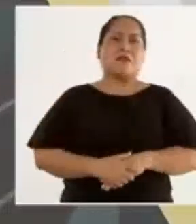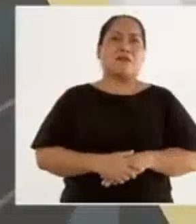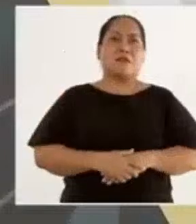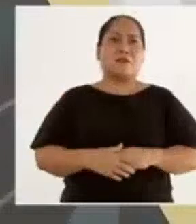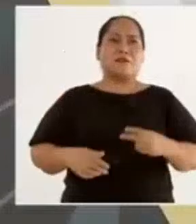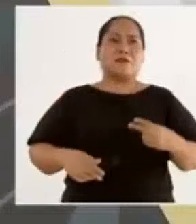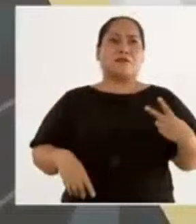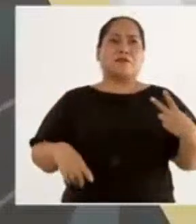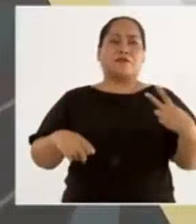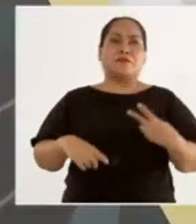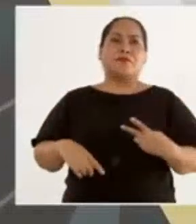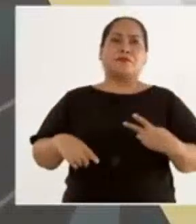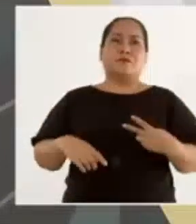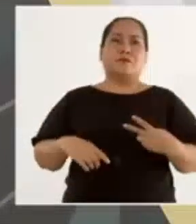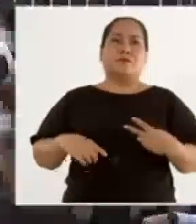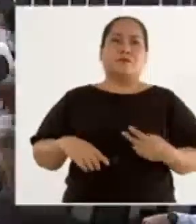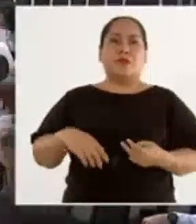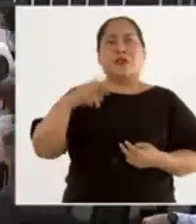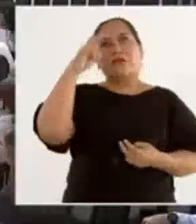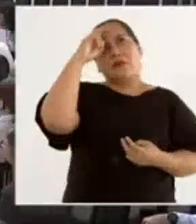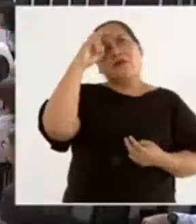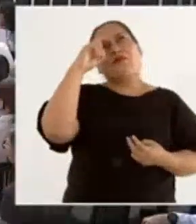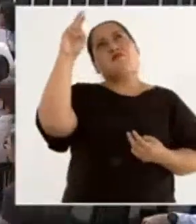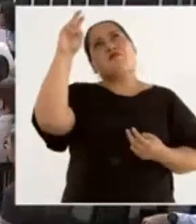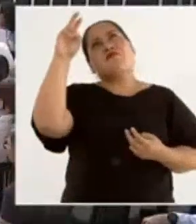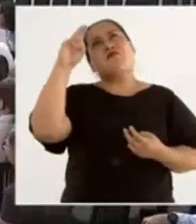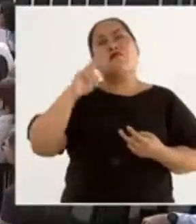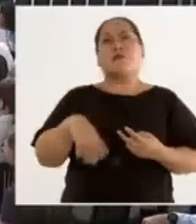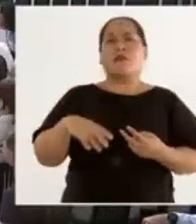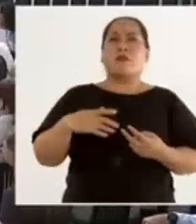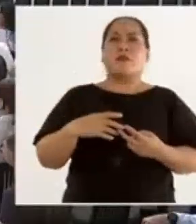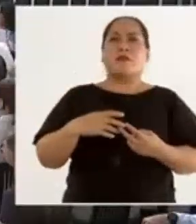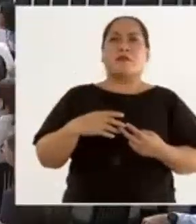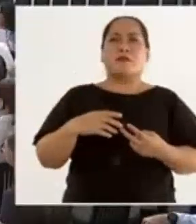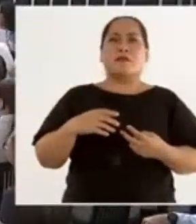Aquí incluimos un sueño y esto sé que les va a emocionar. Comcalco.